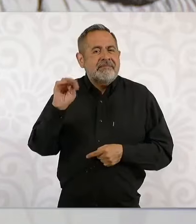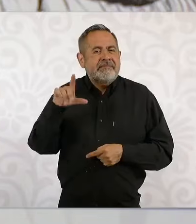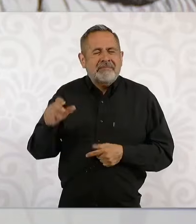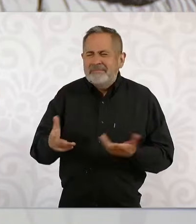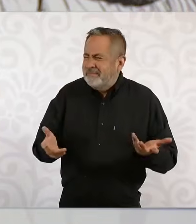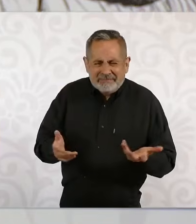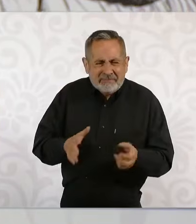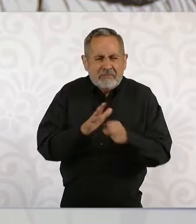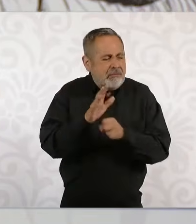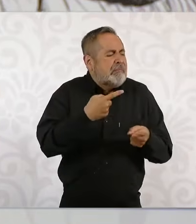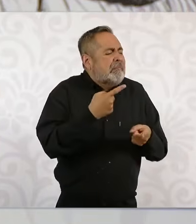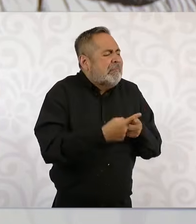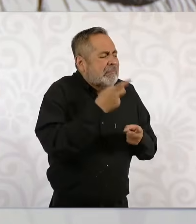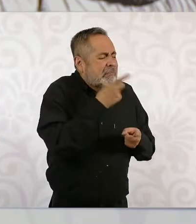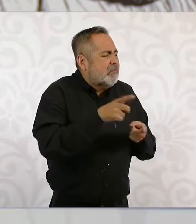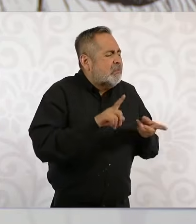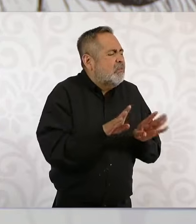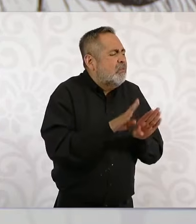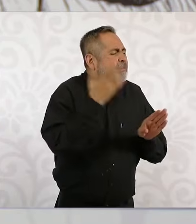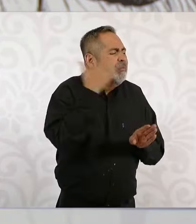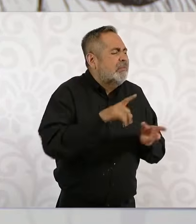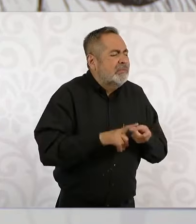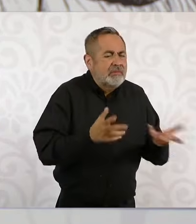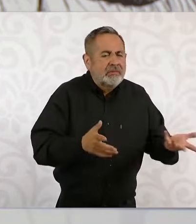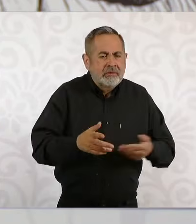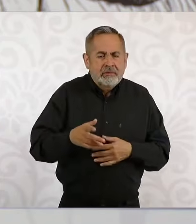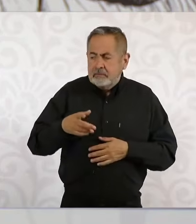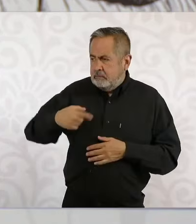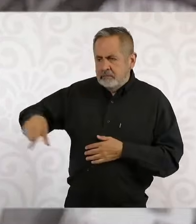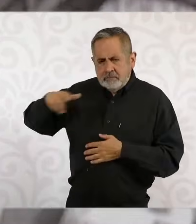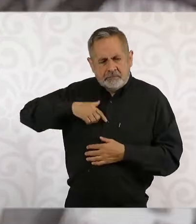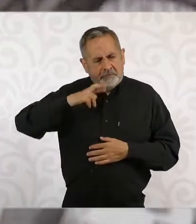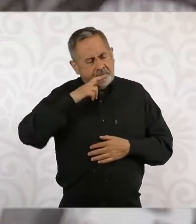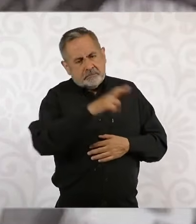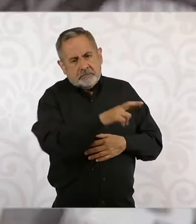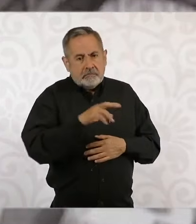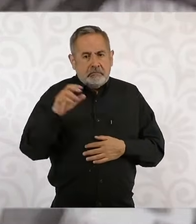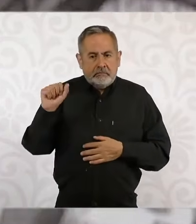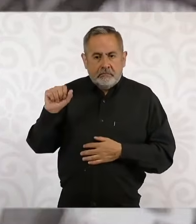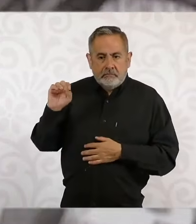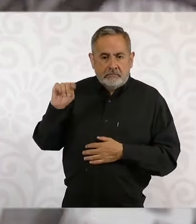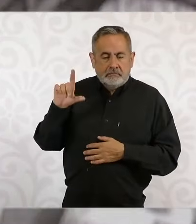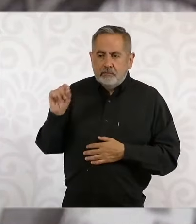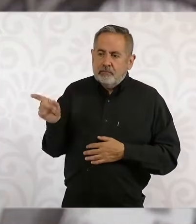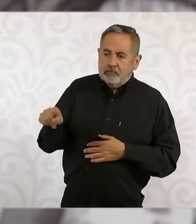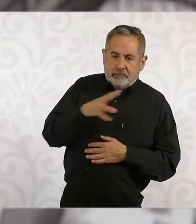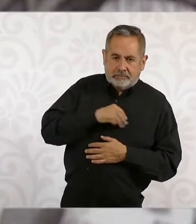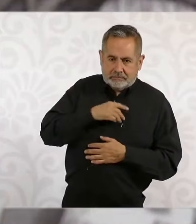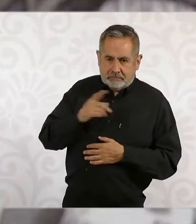¿cuáles son sus fuentes? Se le contestó Andrés Manuel López Beltrán a Loret de Mola como